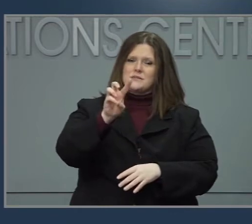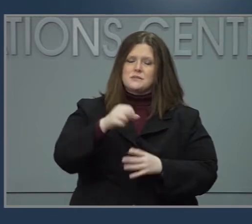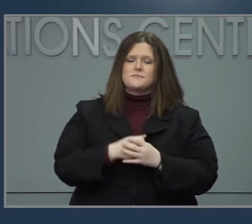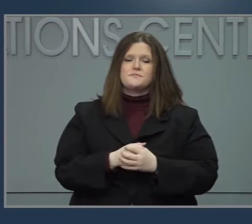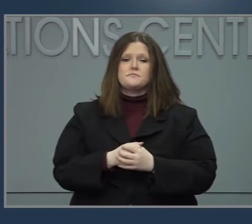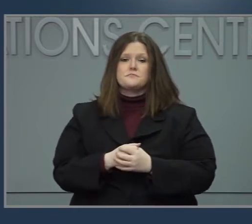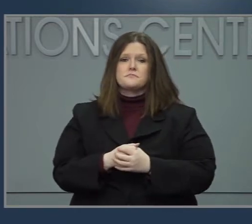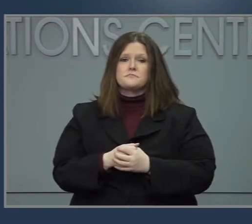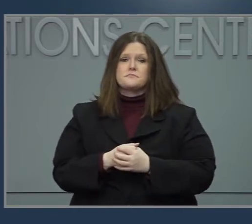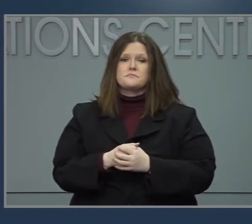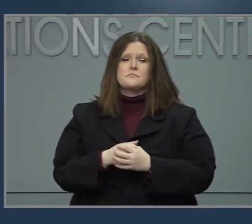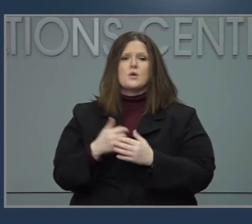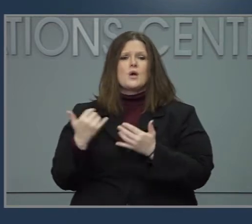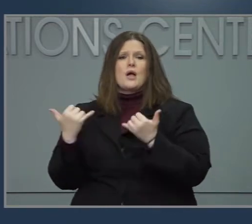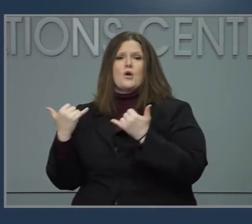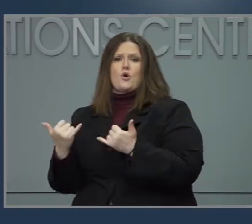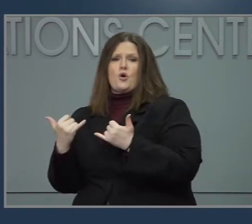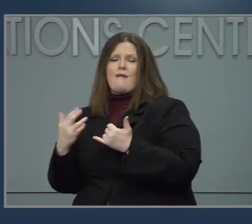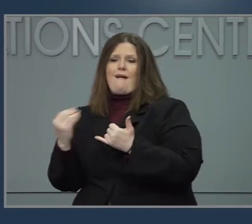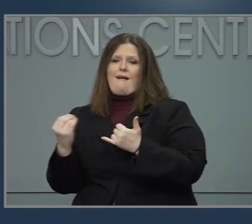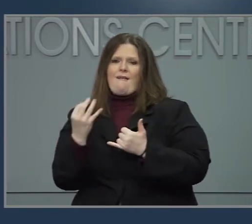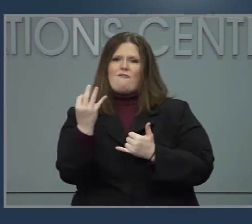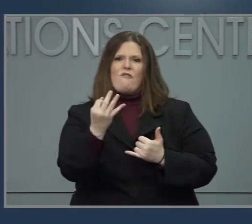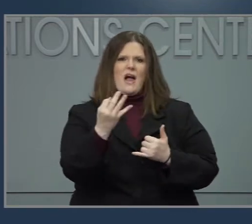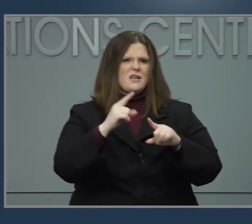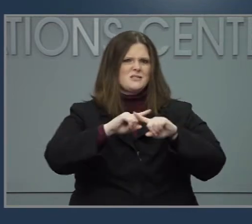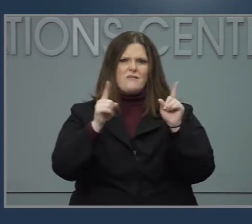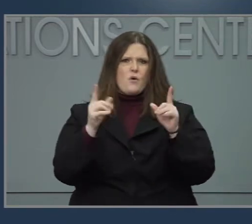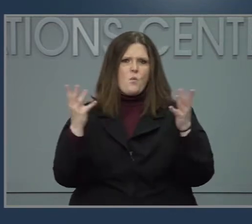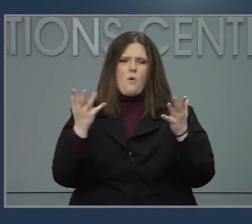La única restricción que vamos a eliminar es la última modificada de permanecer en